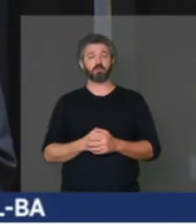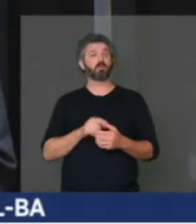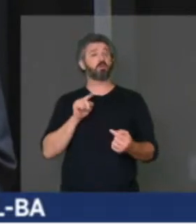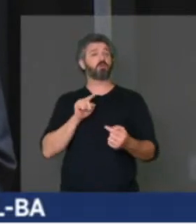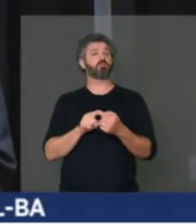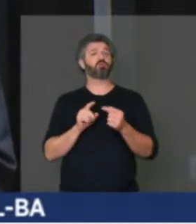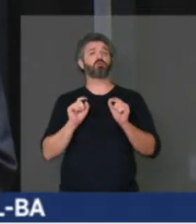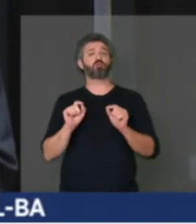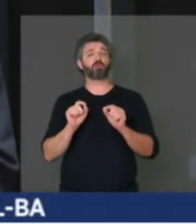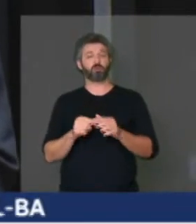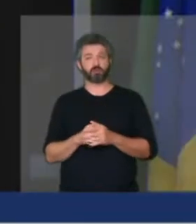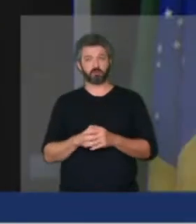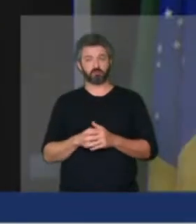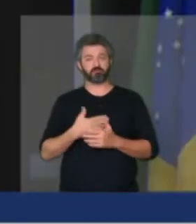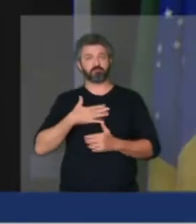ROCHA MARTINS. O MOTIVO DA SATISFAÇÃO PARA TODOS NÓS